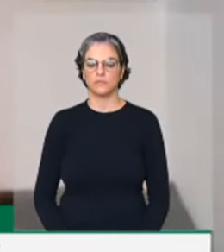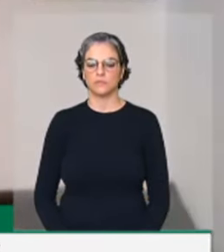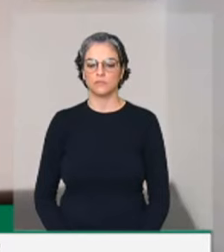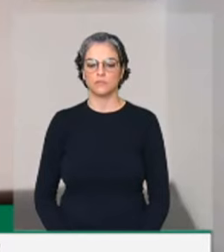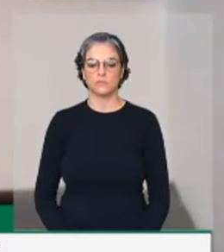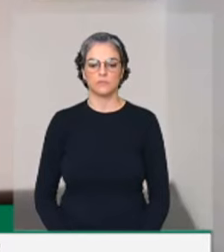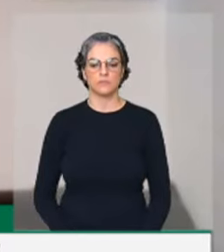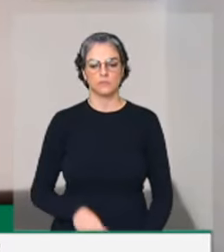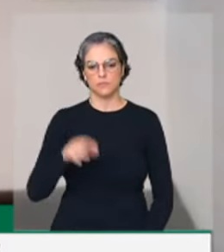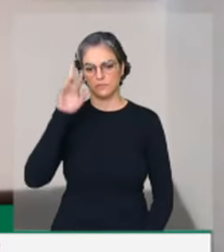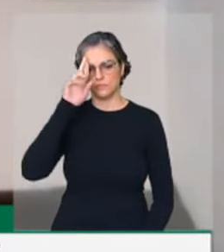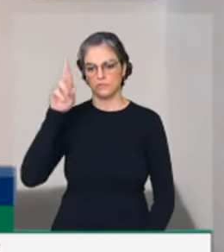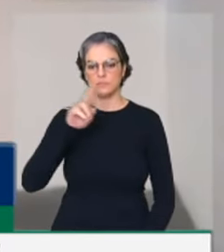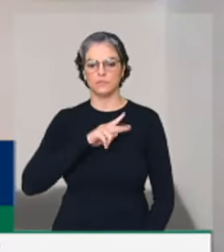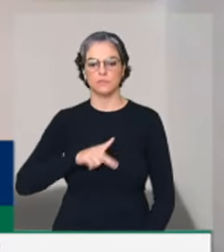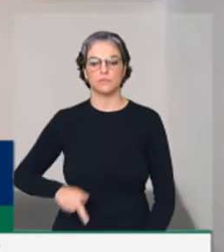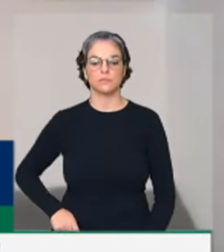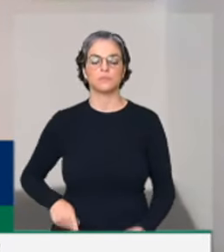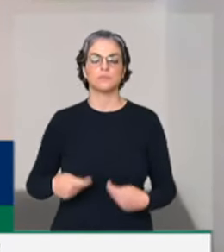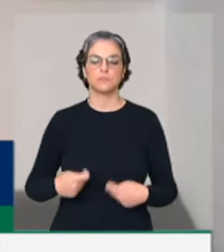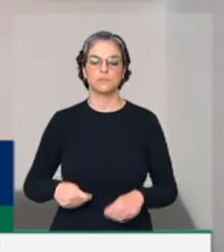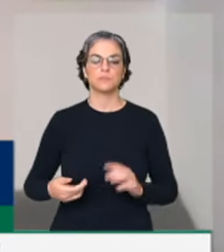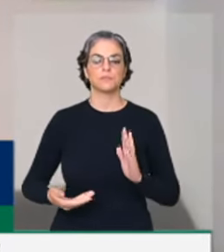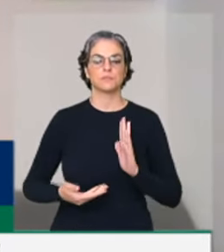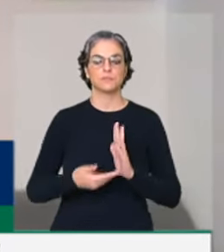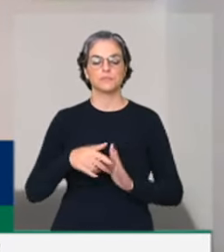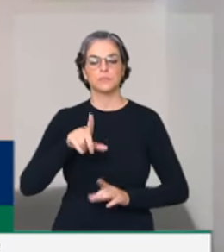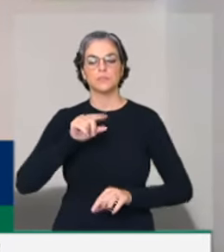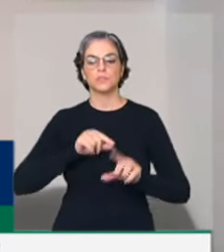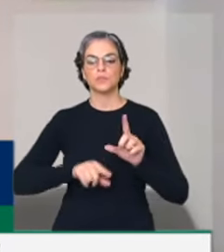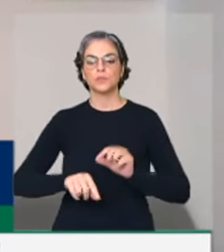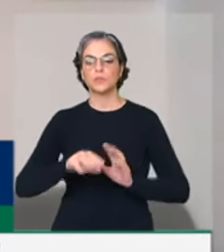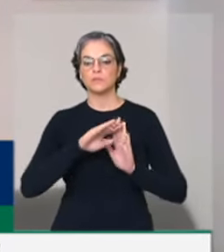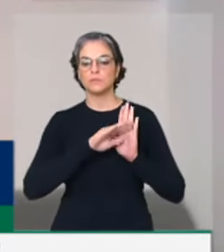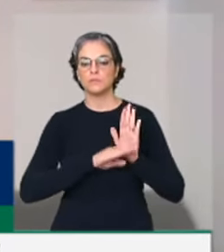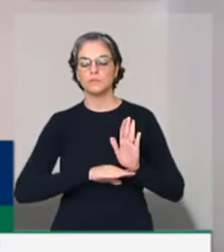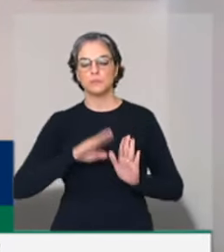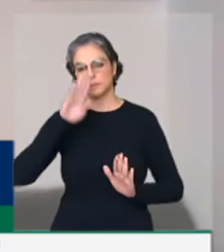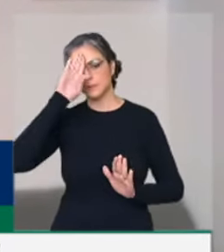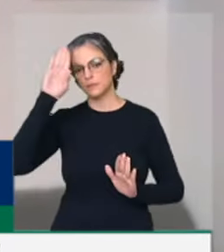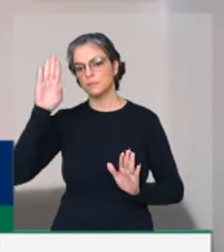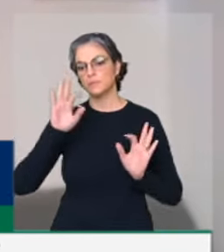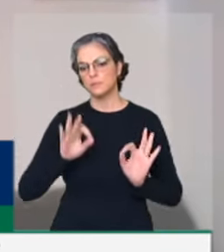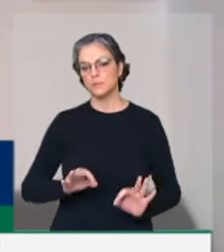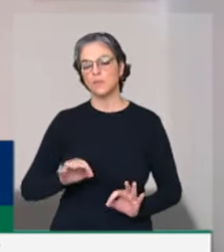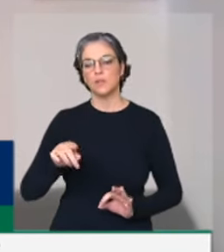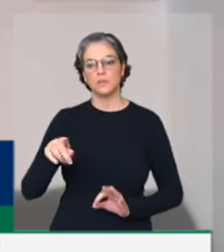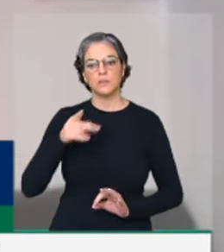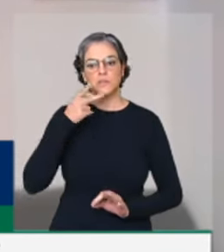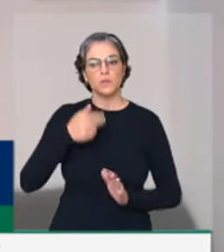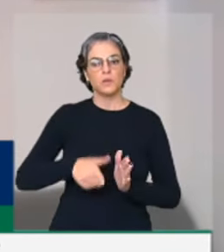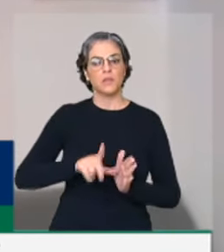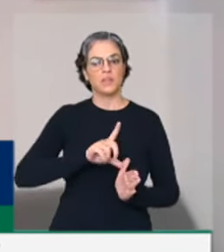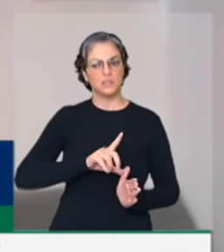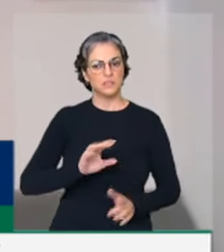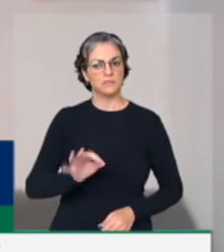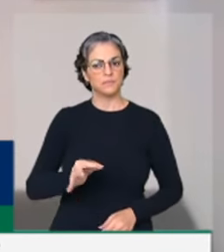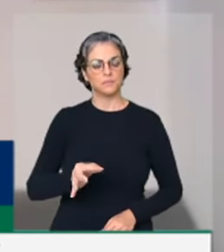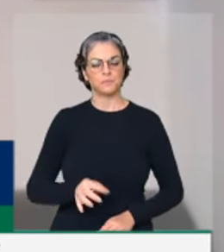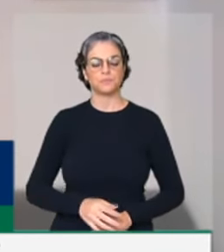PAUTAS CONFORME A SUA... INTERNAÇÃO ANTES DE ENTRARMOS NOS DEBATES... DE QUE A CÂMARA TEM AUTONOMIA... NESSE MOMENTO E BUSQUE SOMAR ESFORÇOS PARA PRIORIZAR